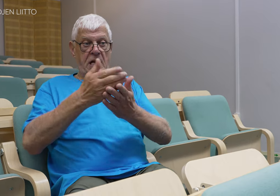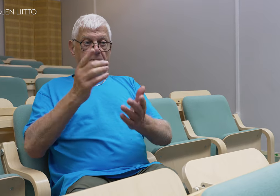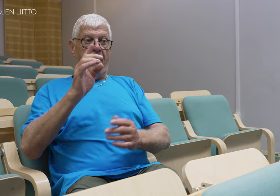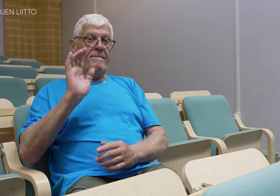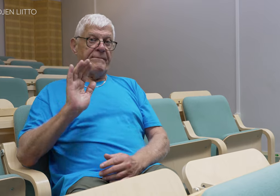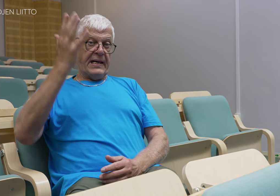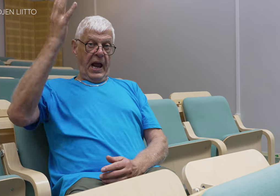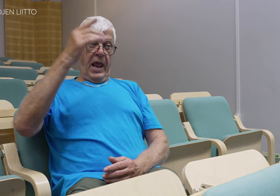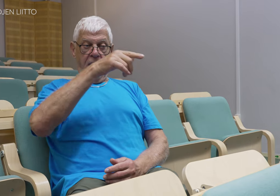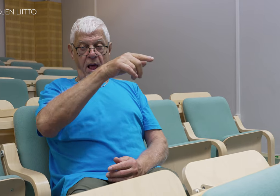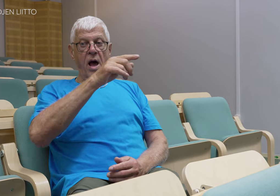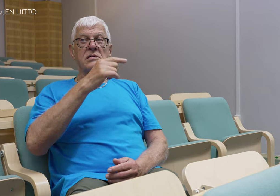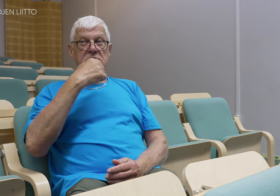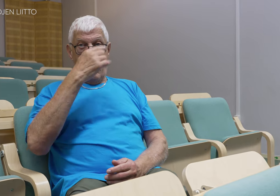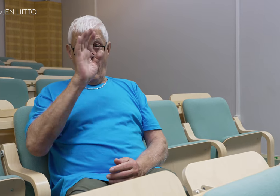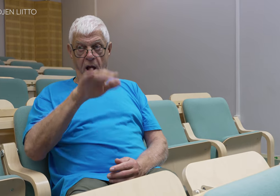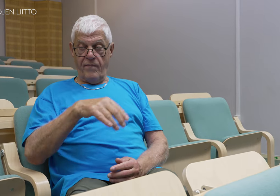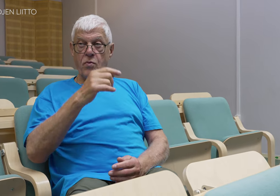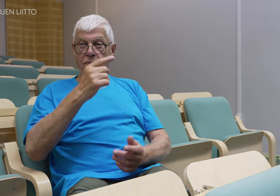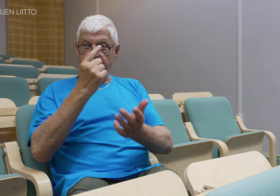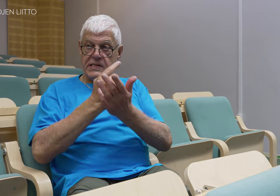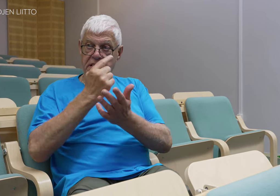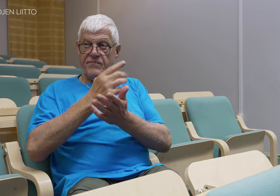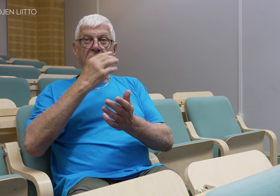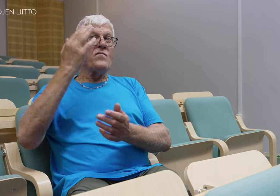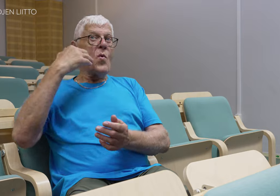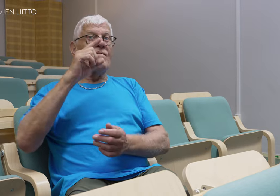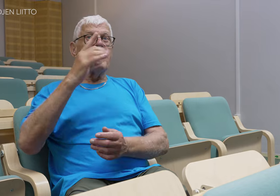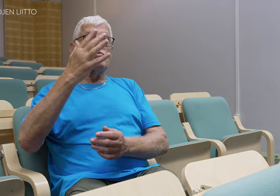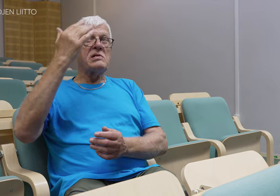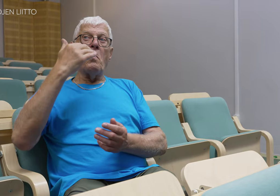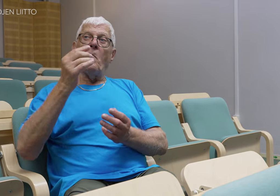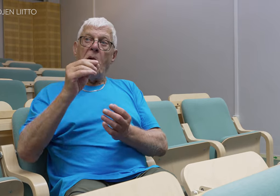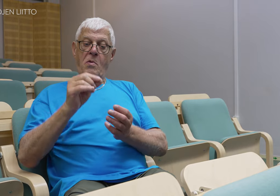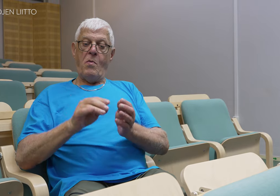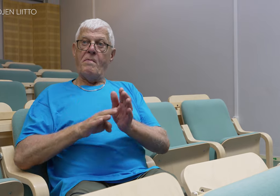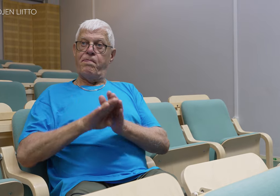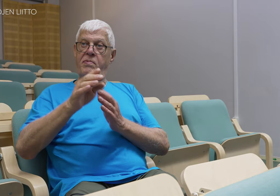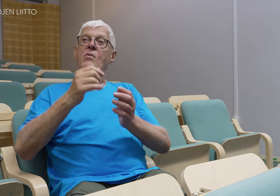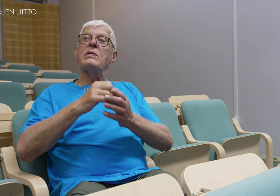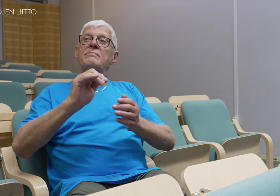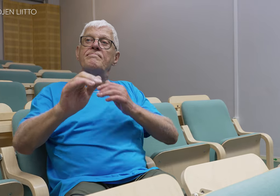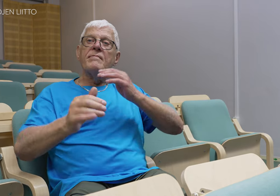Kuten Mikaela sanoi, viimeisen 15 vuoden ajan kieltä onkin saatu elvytettyä, -